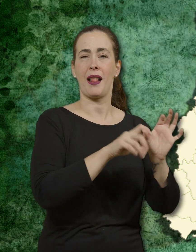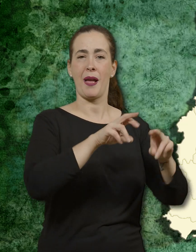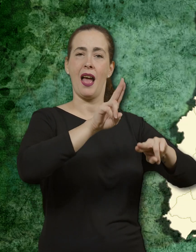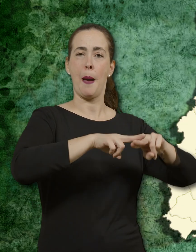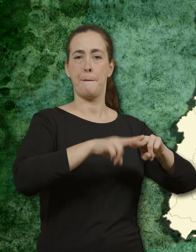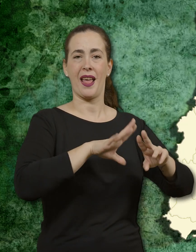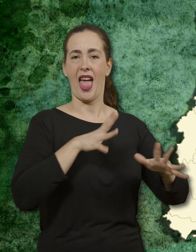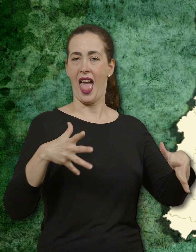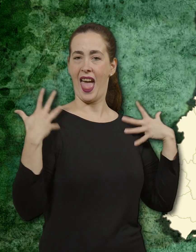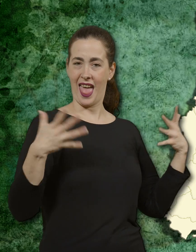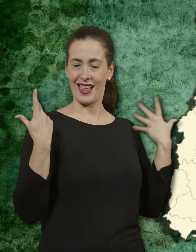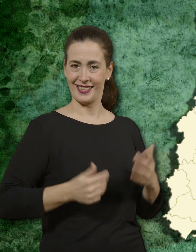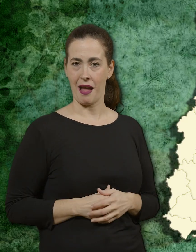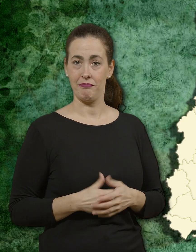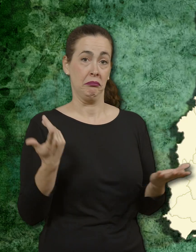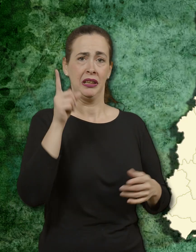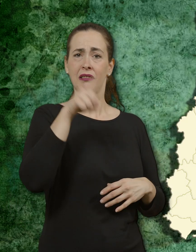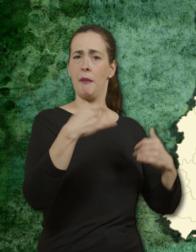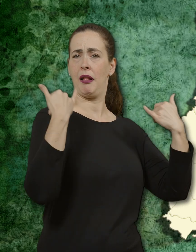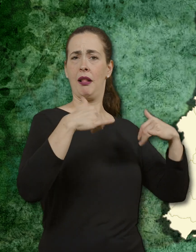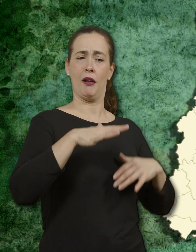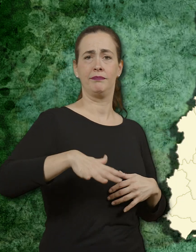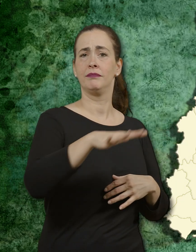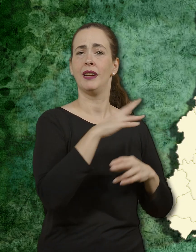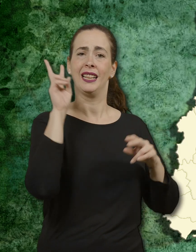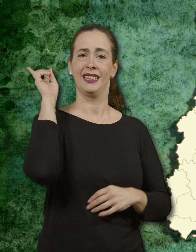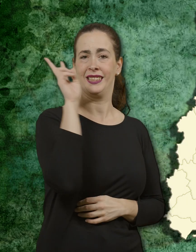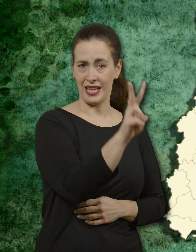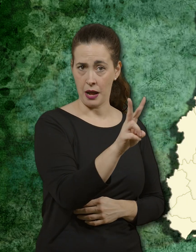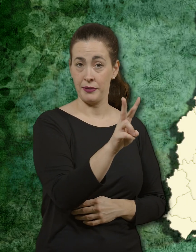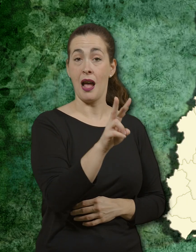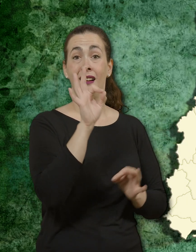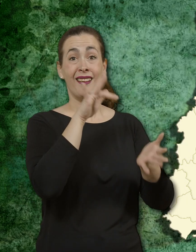Participar en l'Aplec de l'Alegria. Passejar pel Parc del Tramvia.